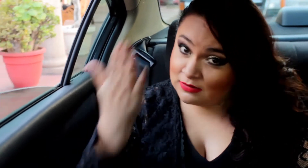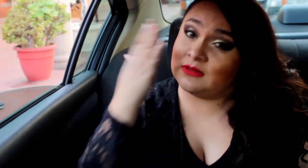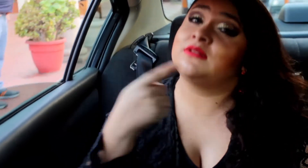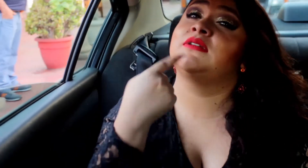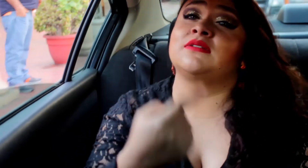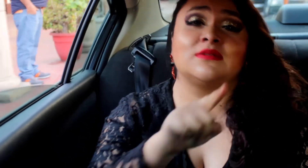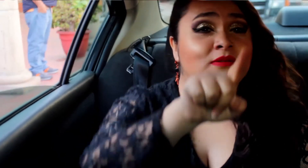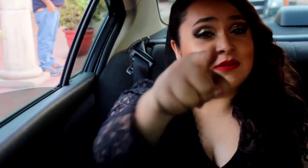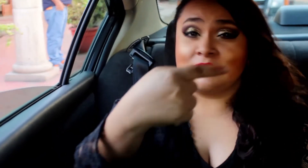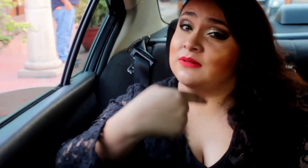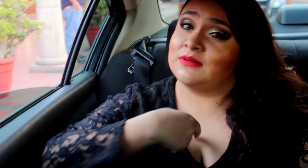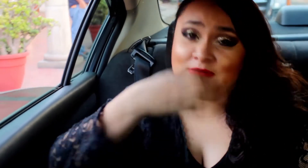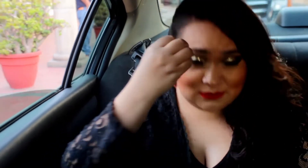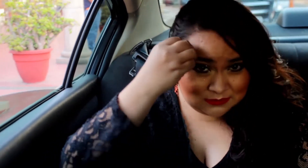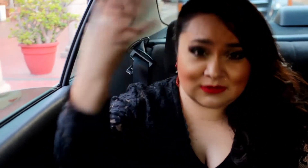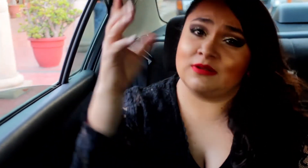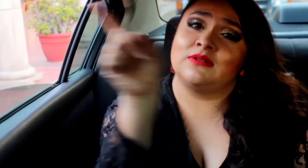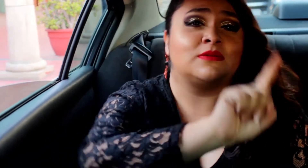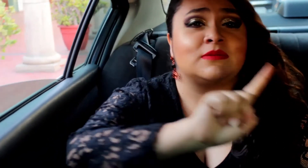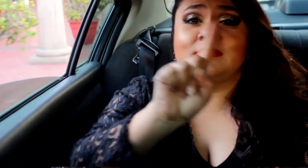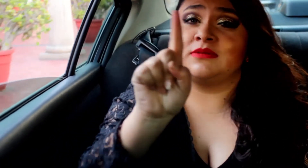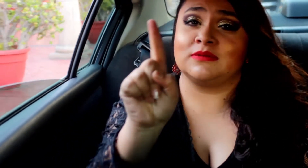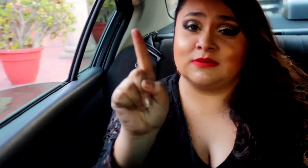yo te dije que no ibas a olvidarme